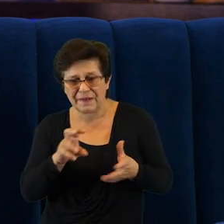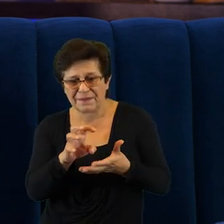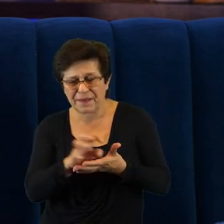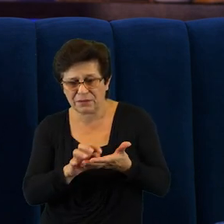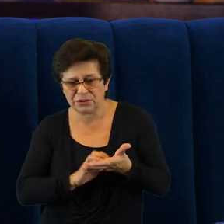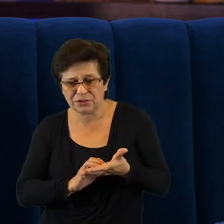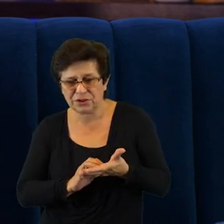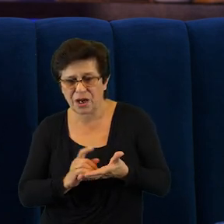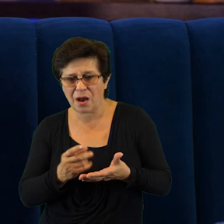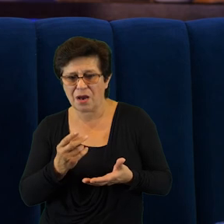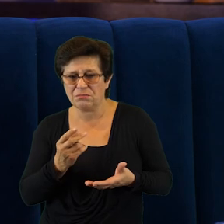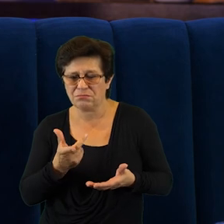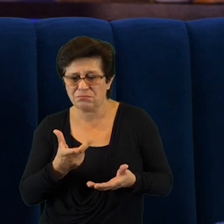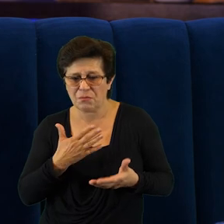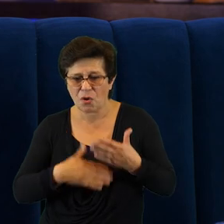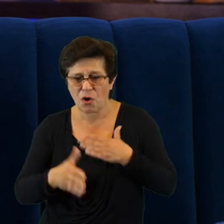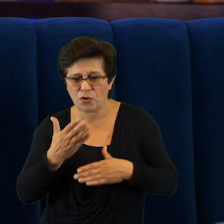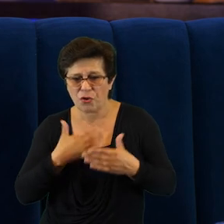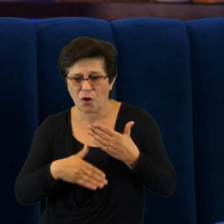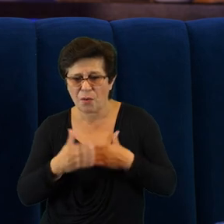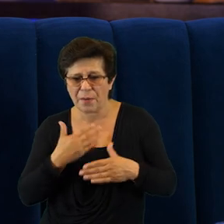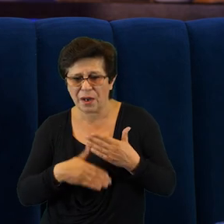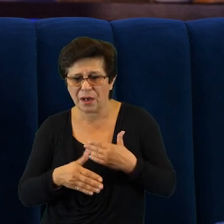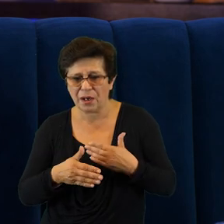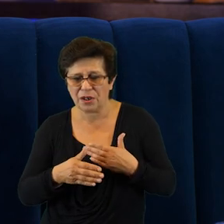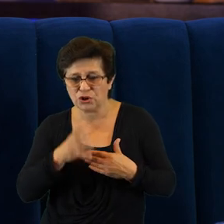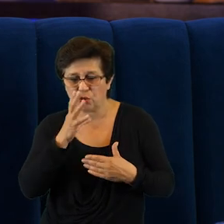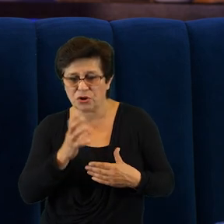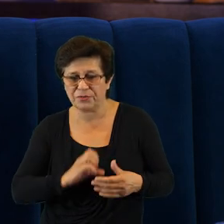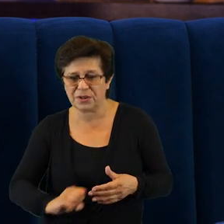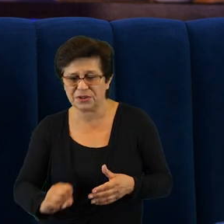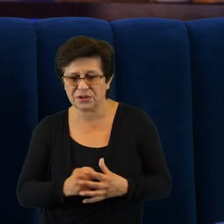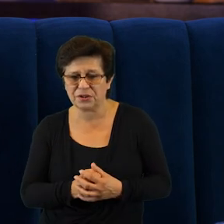Za norwidową niezależność i niezłomność.